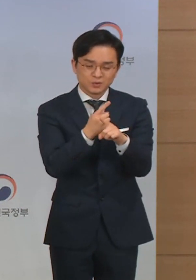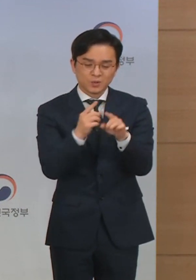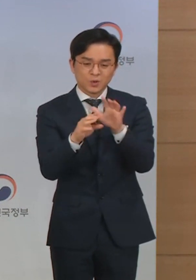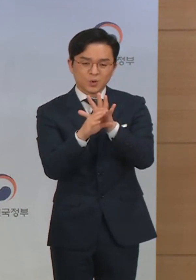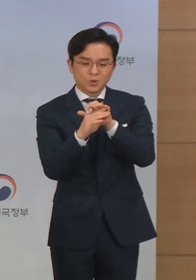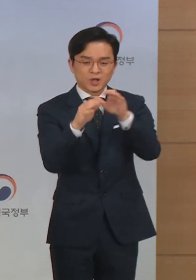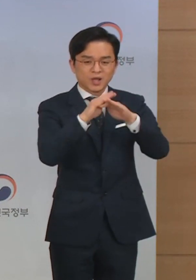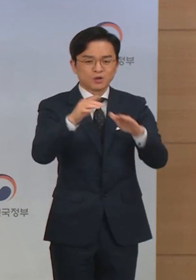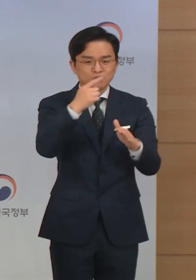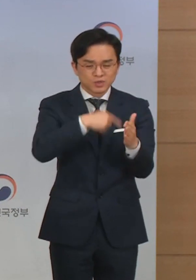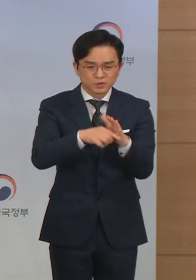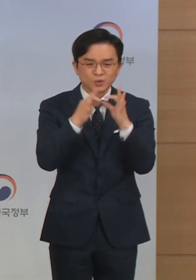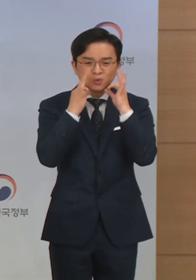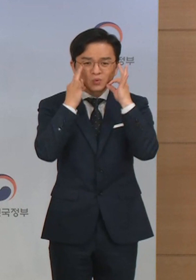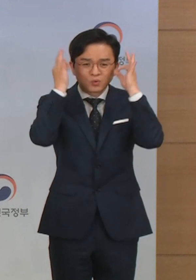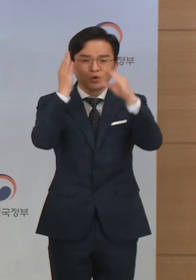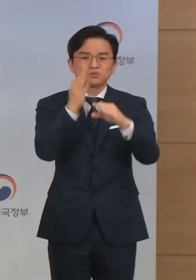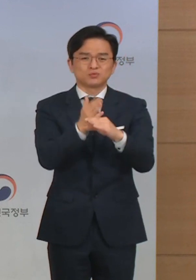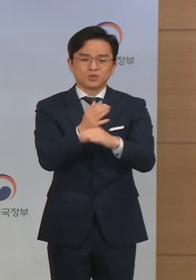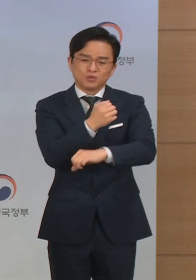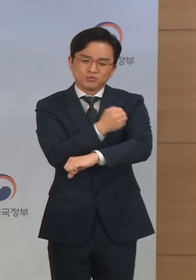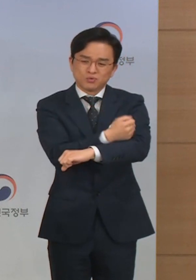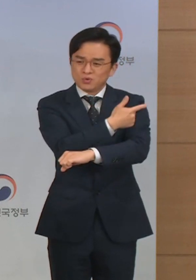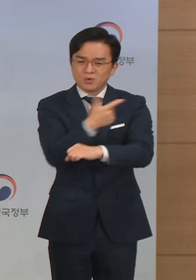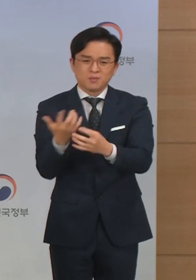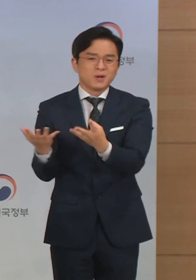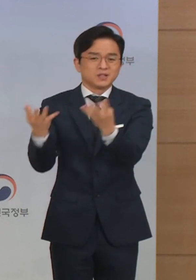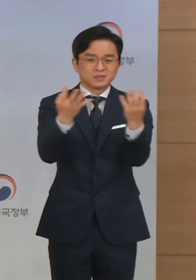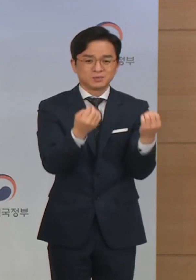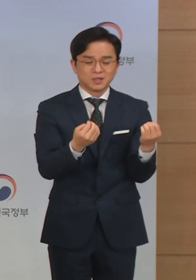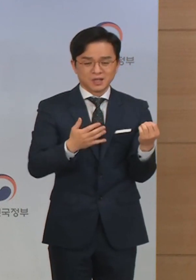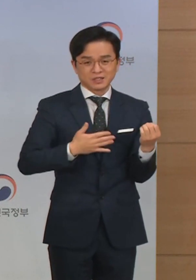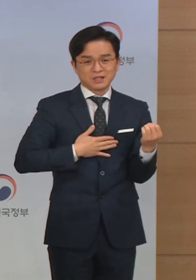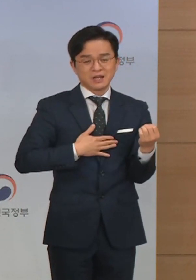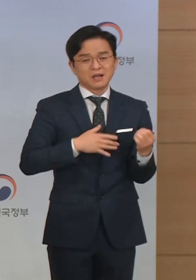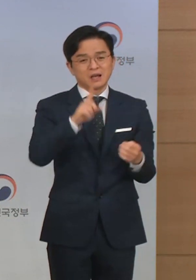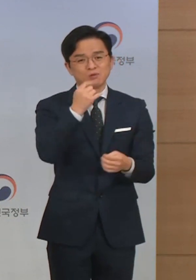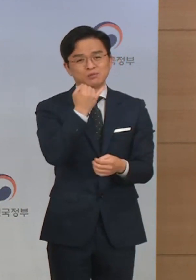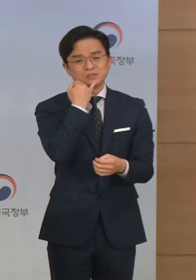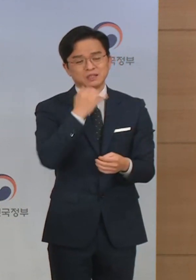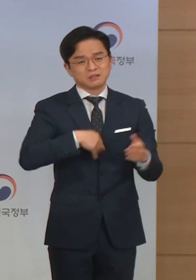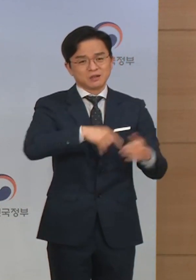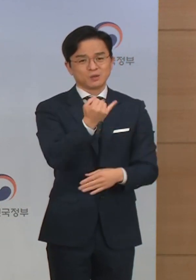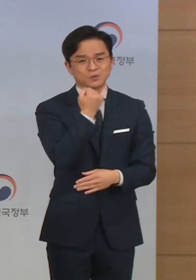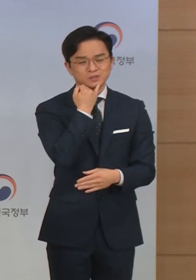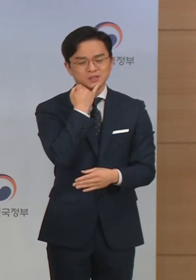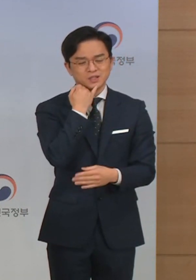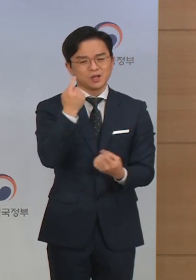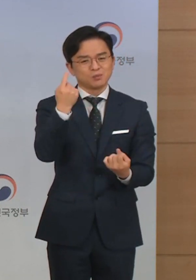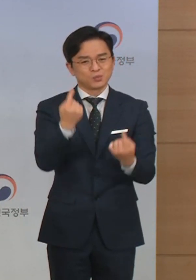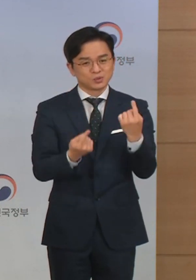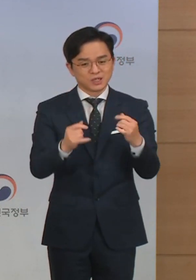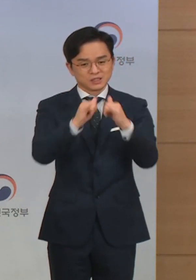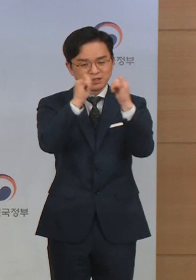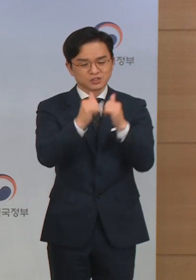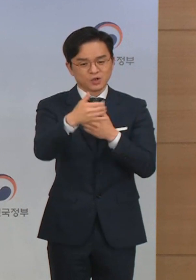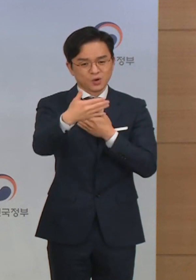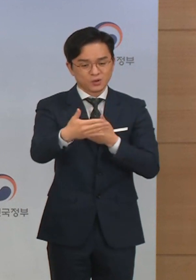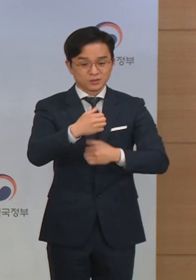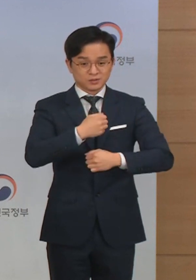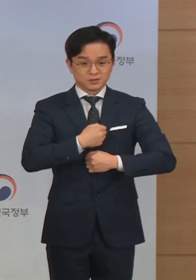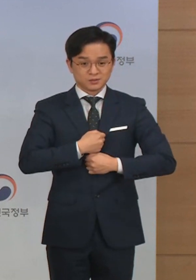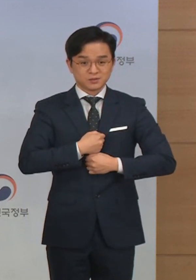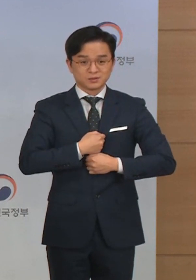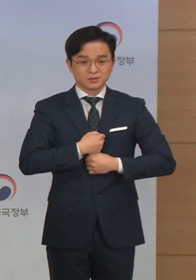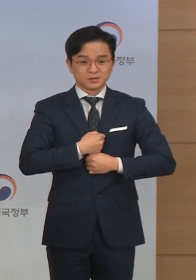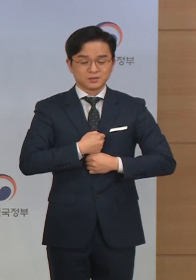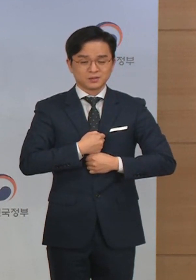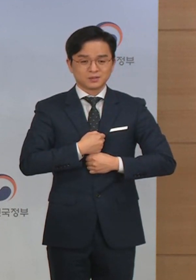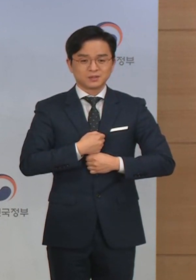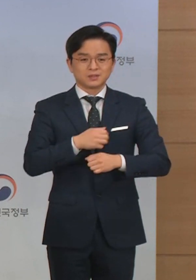나 하나쯤이야 하는 생각보다는 서로를 위로하고 조금 더 힘을내 사회적 그리 2기에 적극적으로 참여해 주실 것을 거듭 요청드립니다